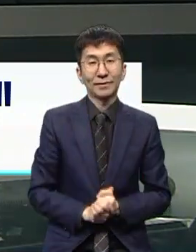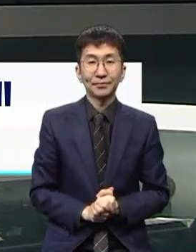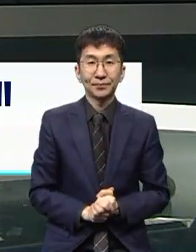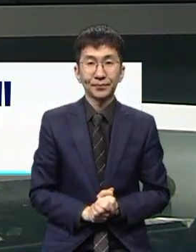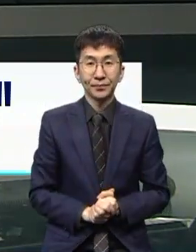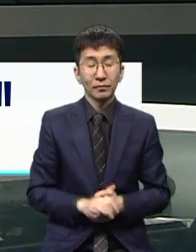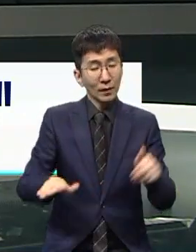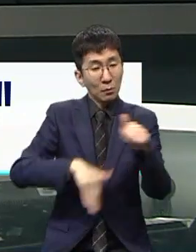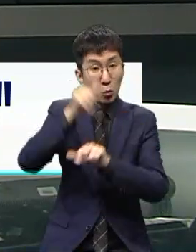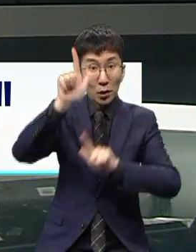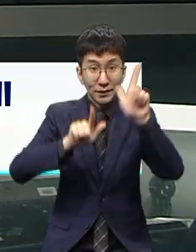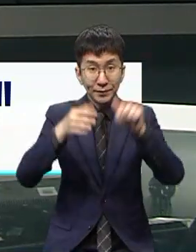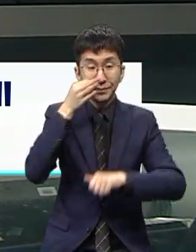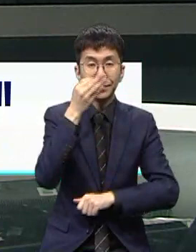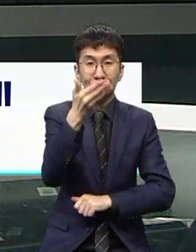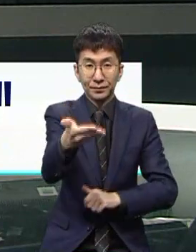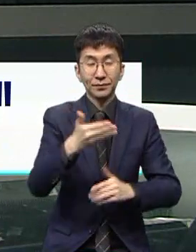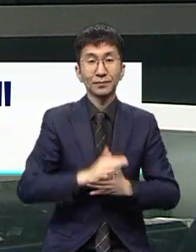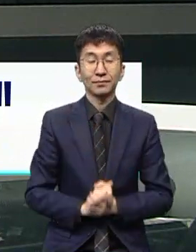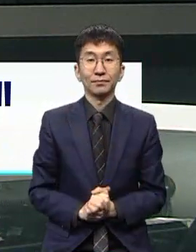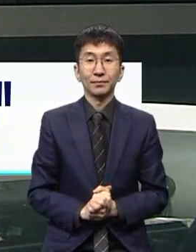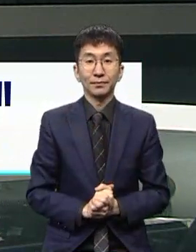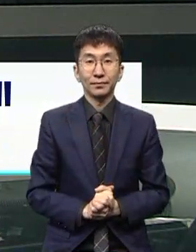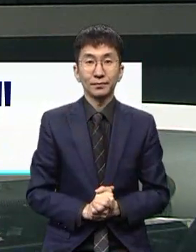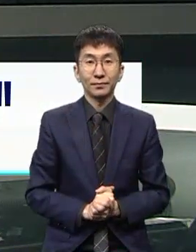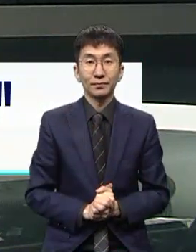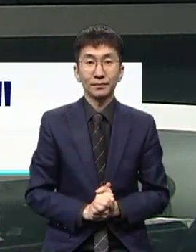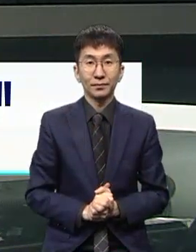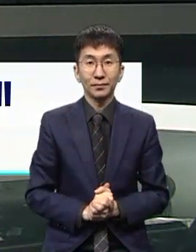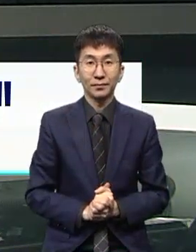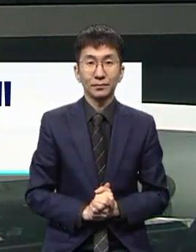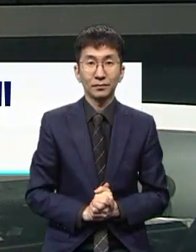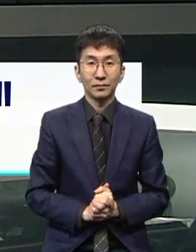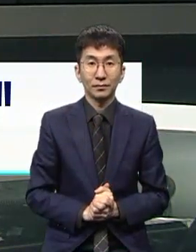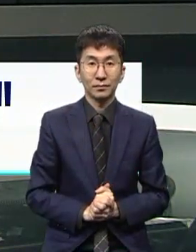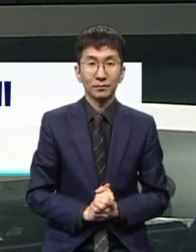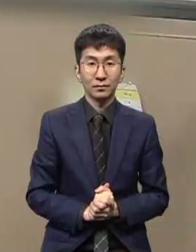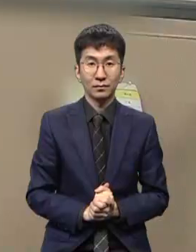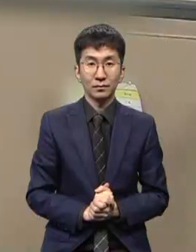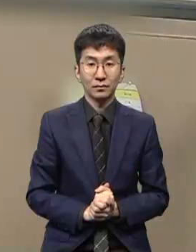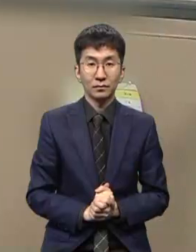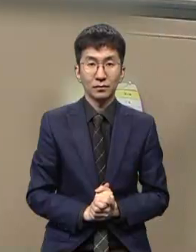현장 반응은 어떨지 한소희 기자가 취재했습니다.